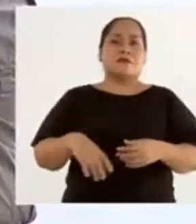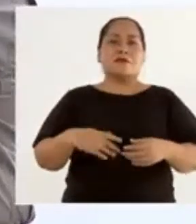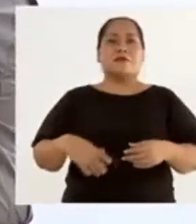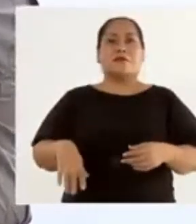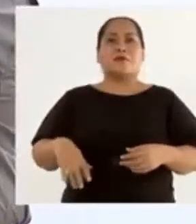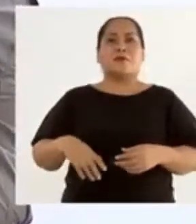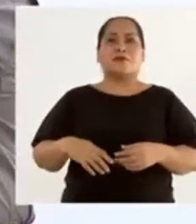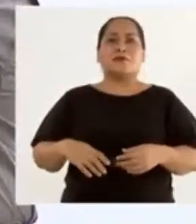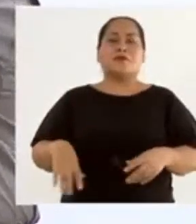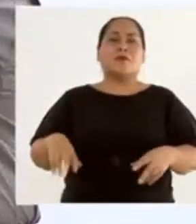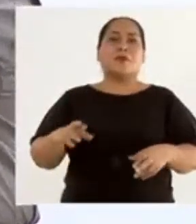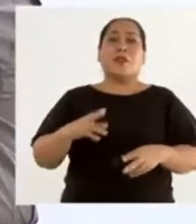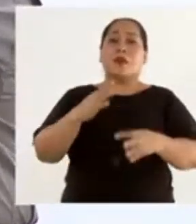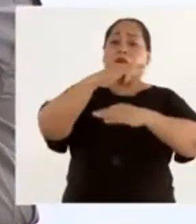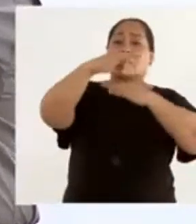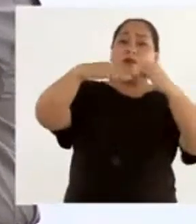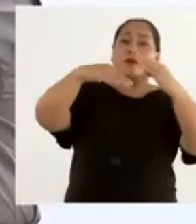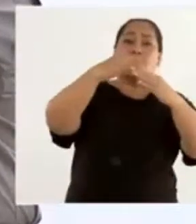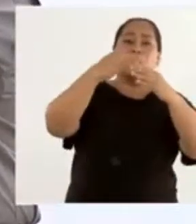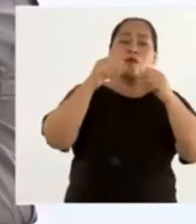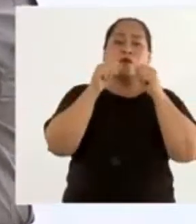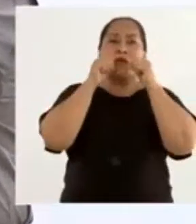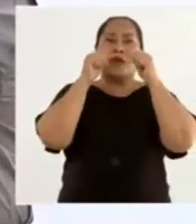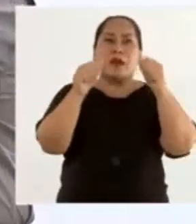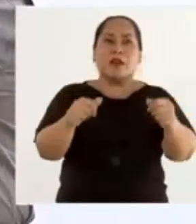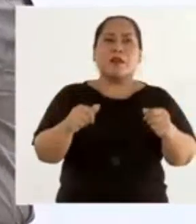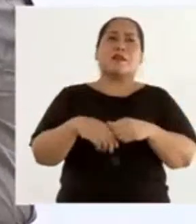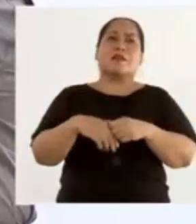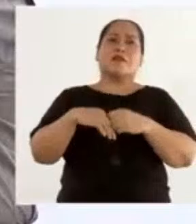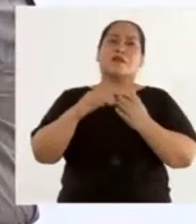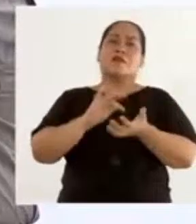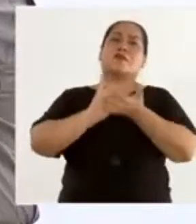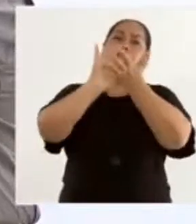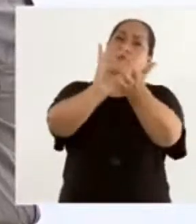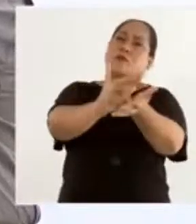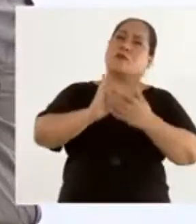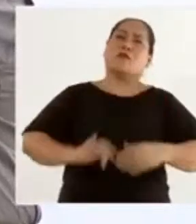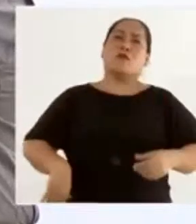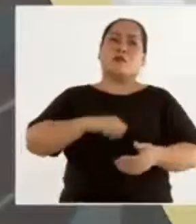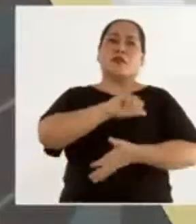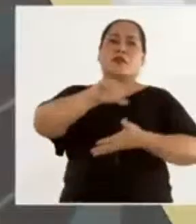dolor. En los hechos estamos construyendo con nuestra presidenta el sistema público